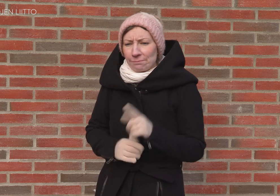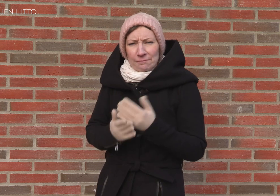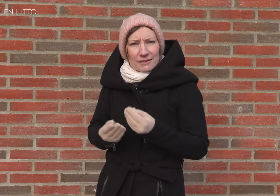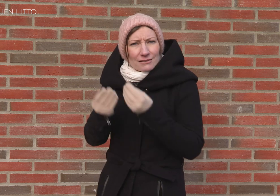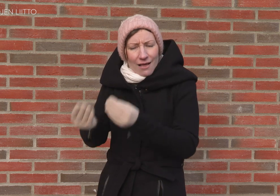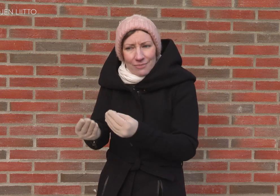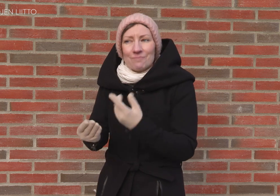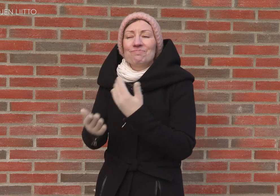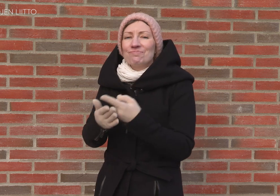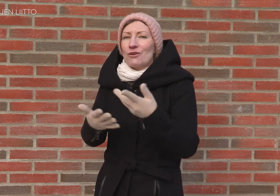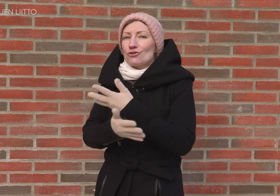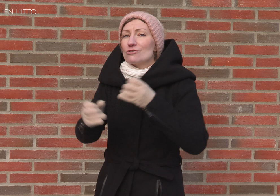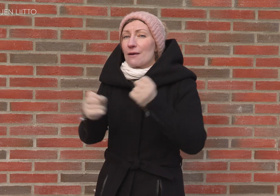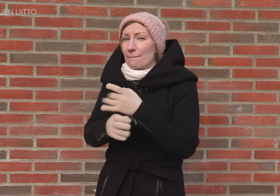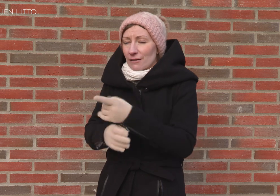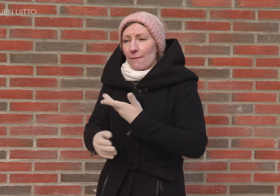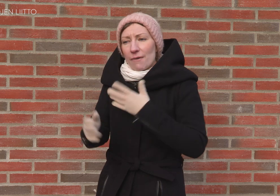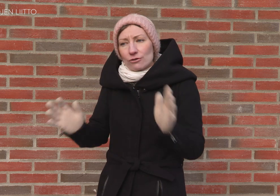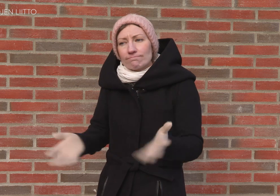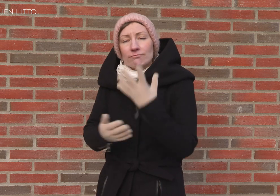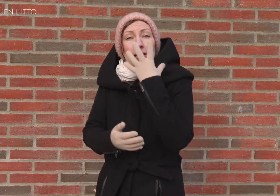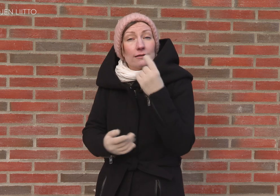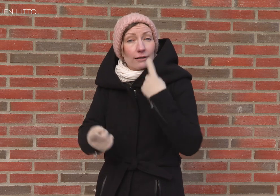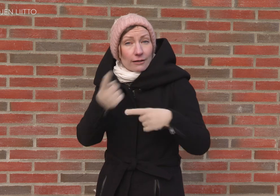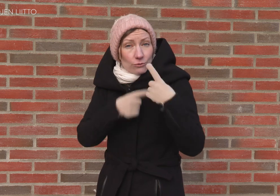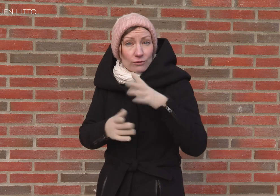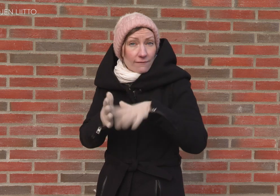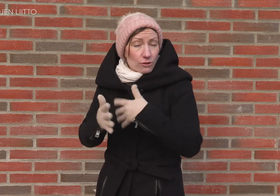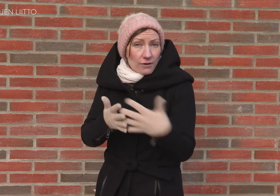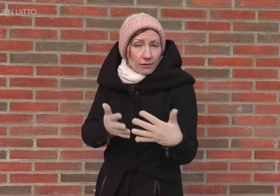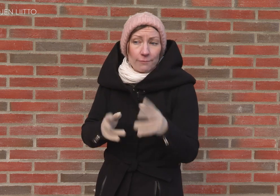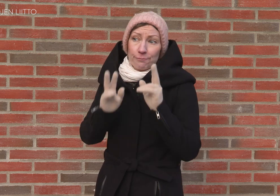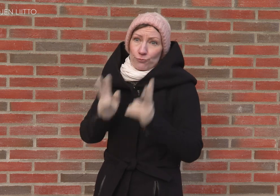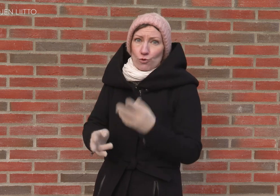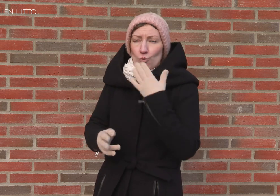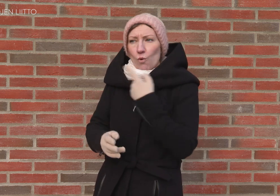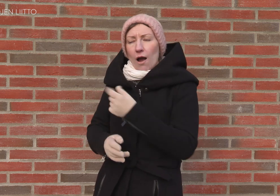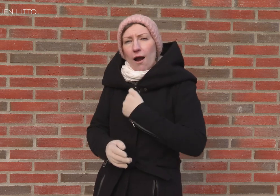Saukkonen on edistänyt sosiaalisessa mediassa käytävää - viittomakielistä hengellistä keskustelua sekä tarjonnut juttuseuraa -